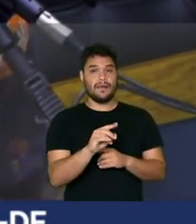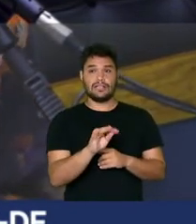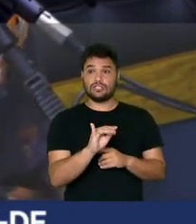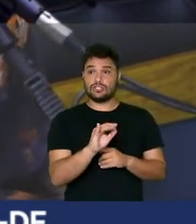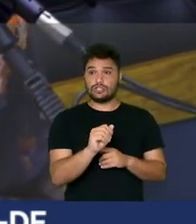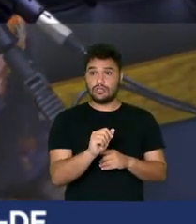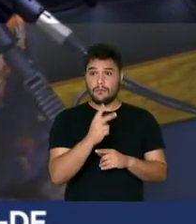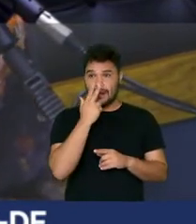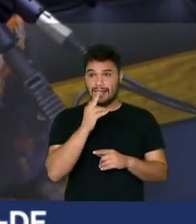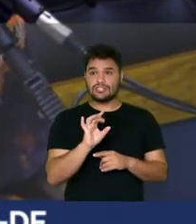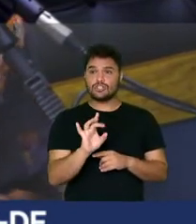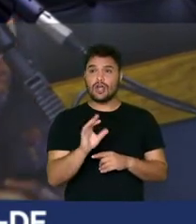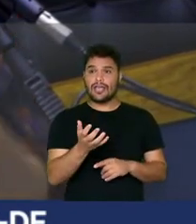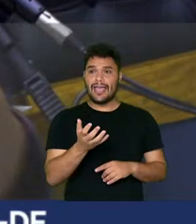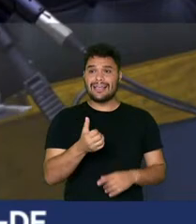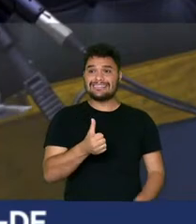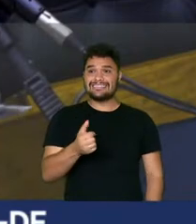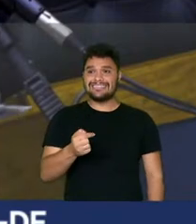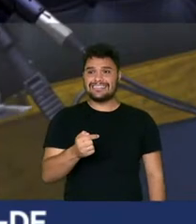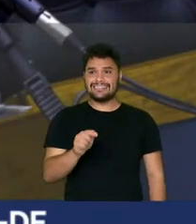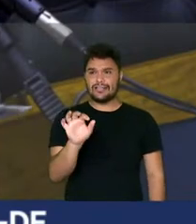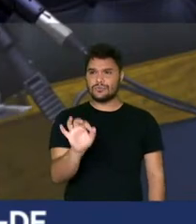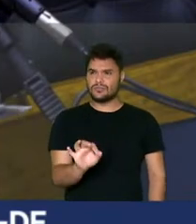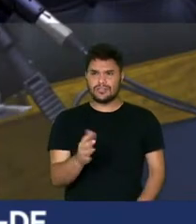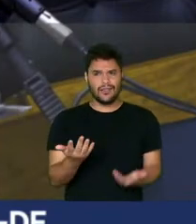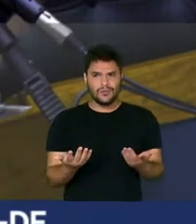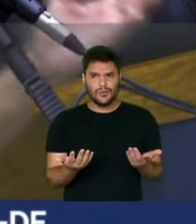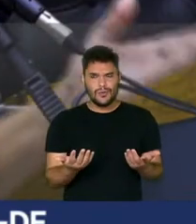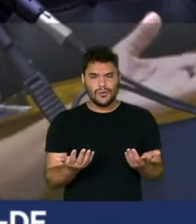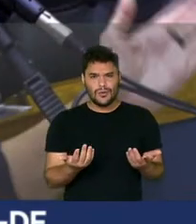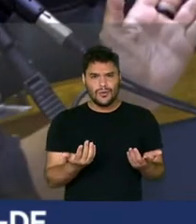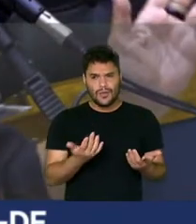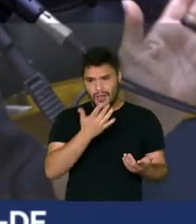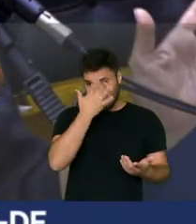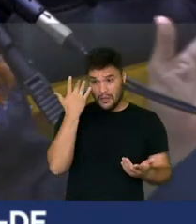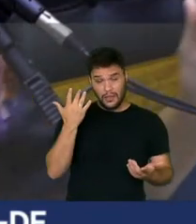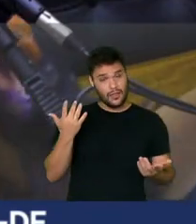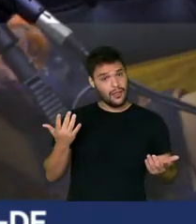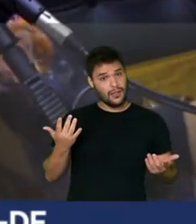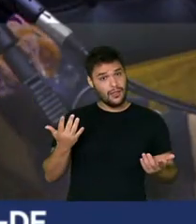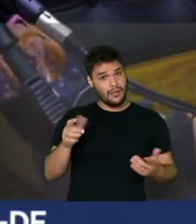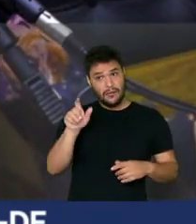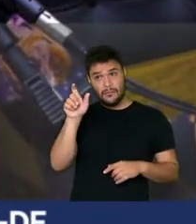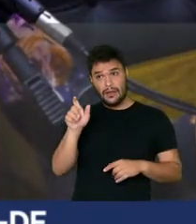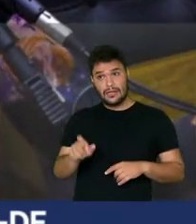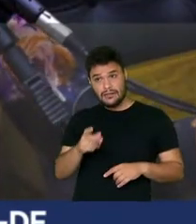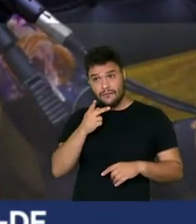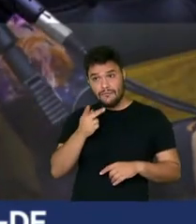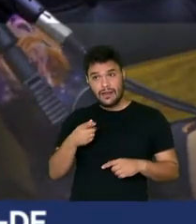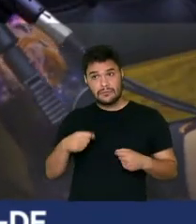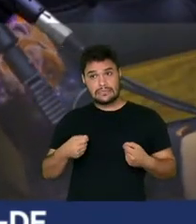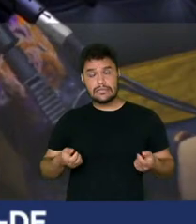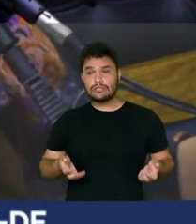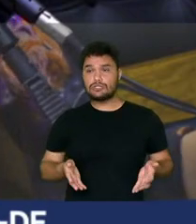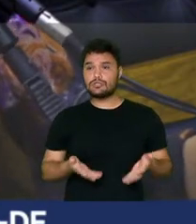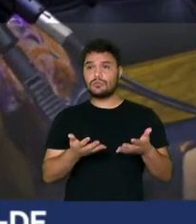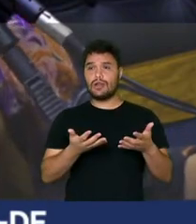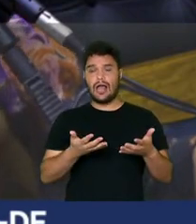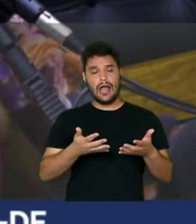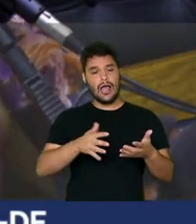INCLUSIVE NO AUMENTO DA LUDO PATIA, E COBRE SÓ 17%? E AÍ VEM AQUI UM REPRESENTANTE, AQUELES QUE DIZEM QUE É PRECISO ESTIMULAR O MERCADO